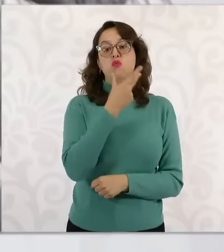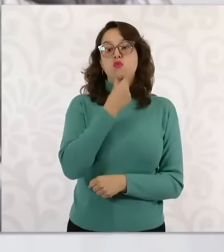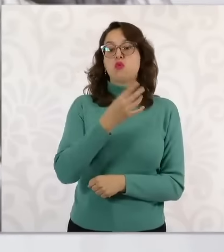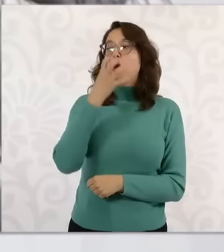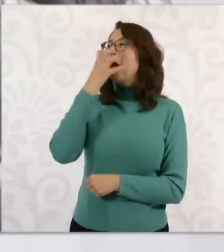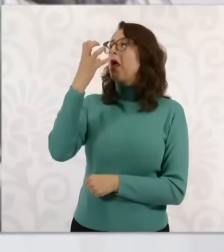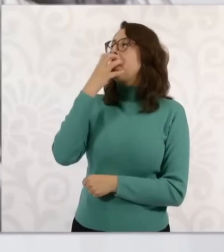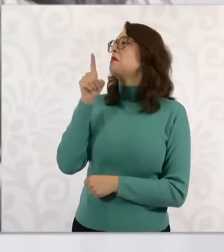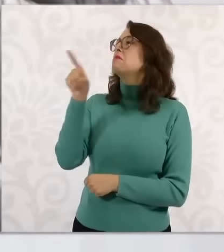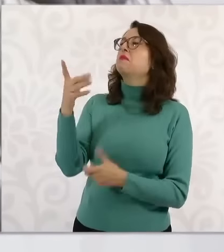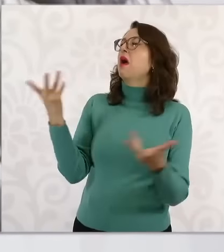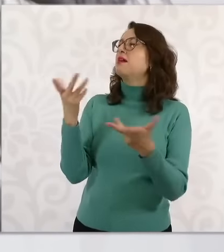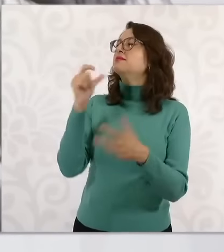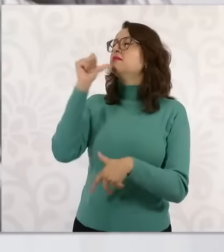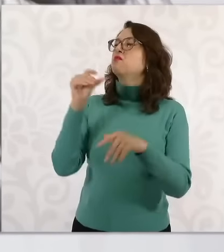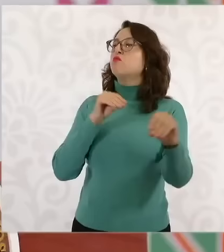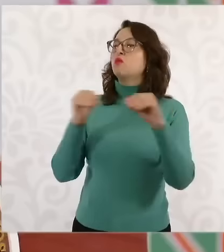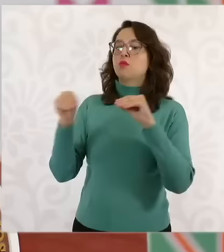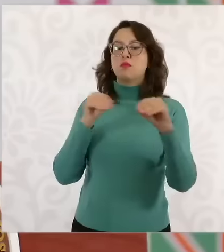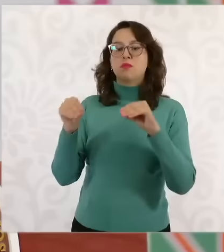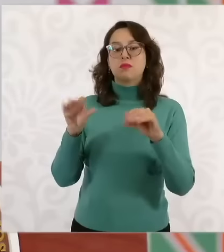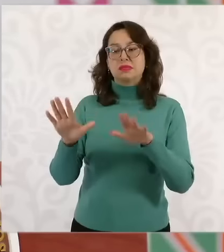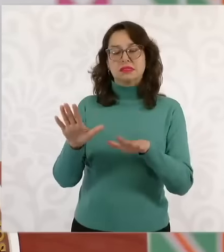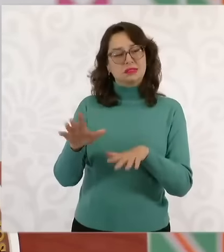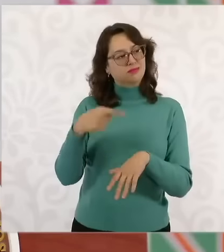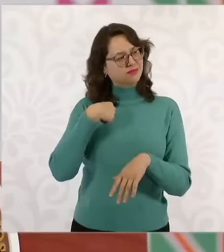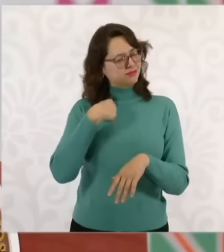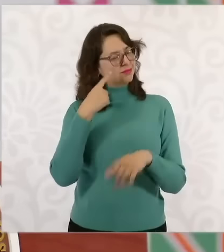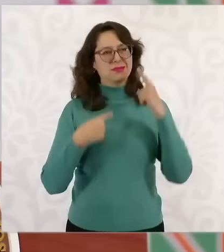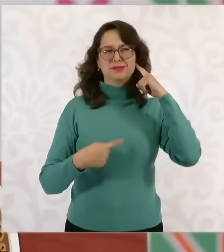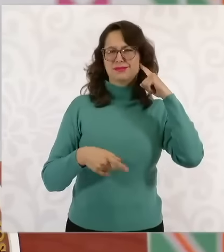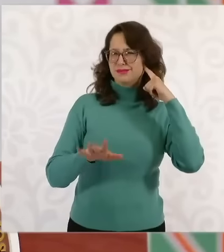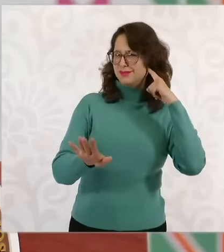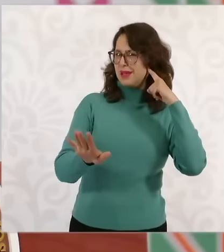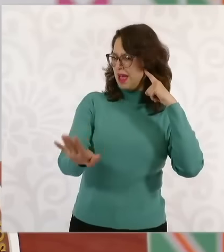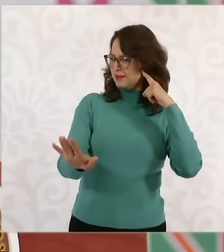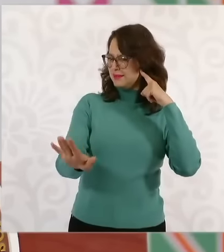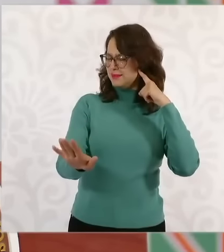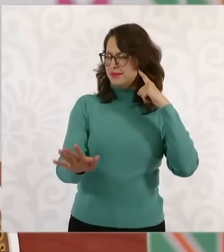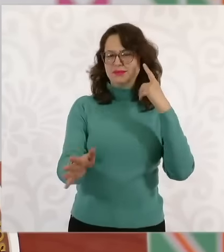haciendo nada." Y entonces dije, "A ver, párense, párense, párense que quiero escuchar a al señor a